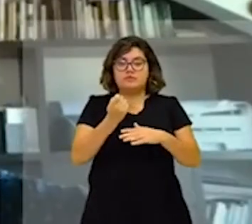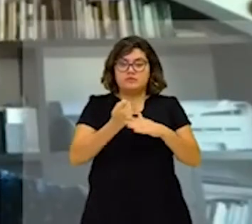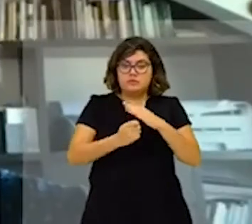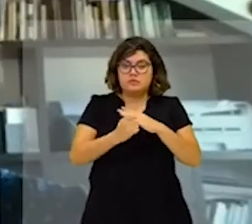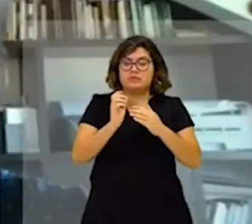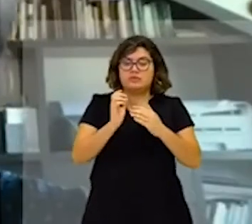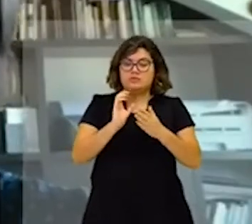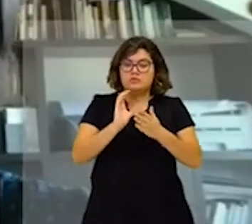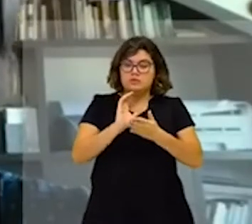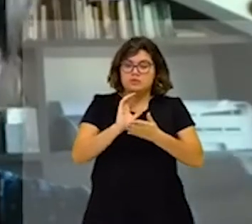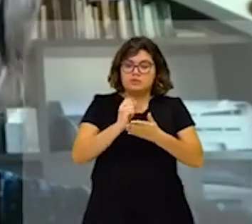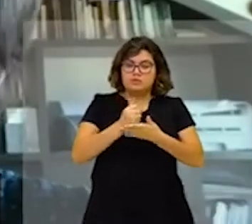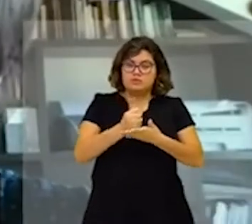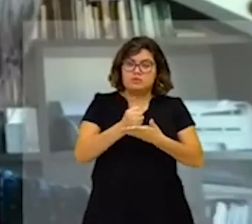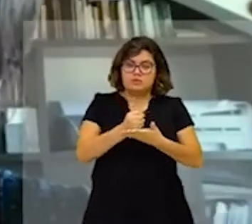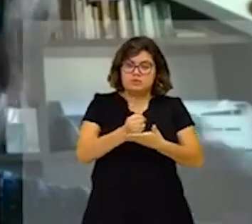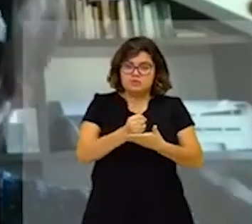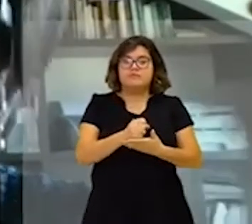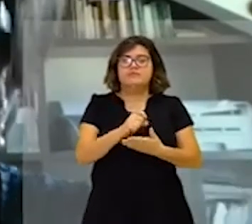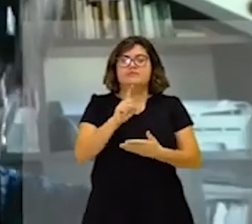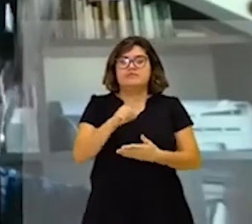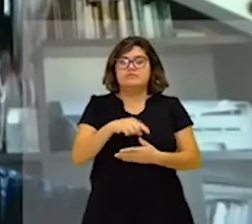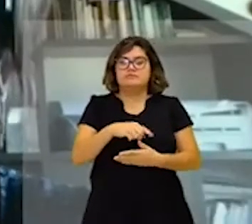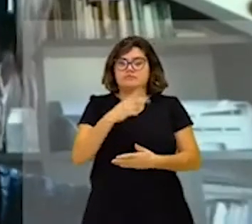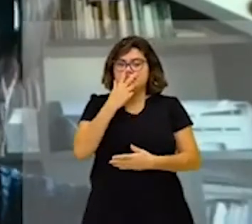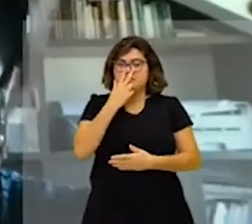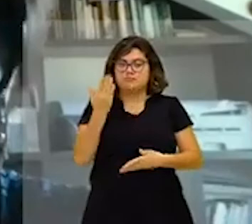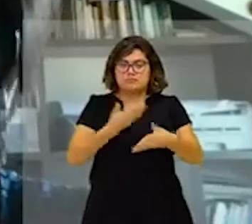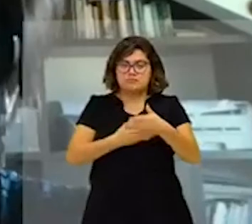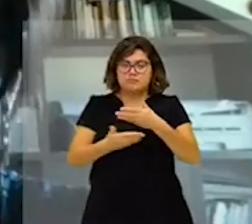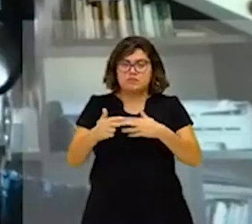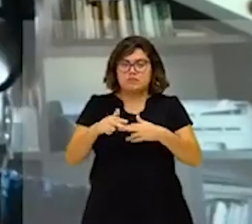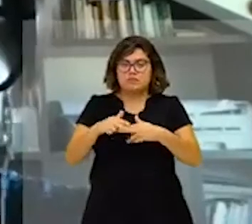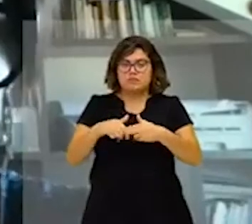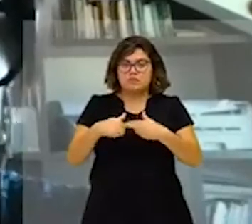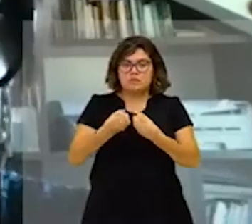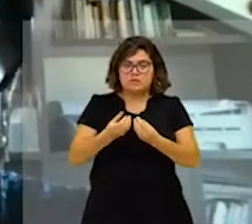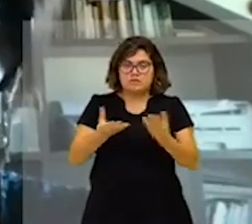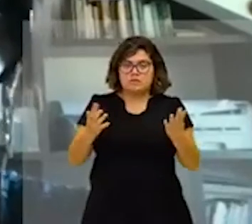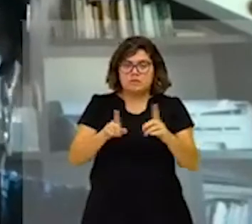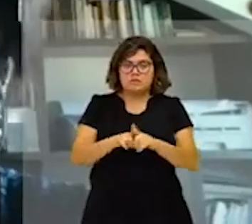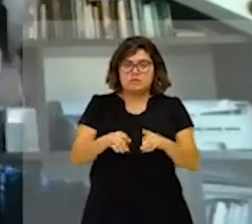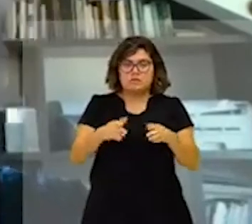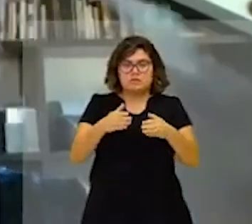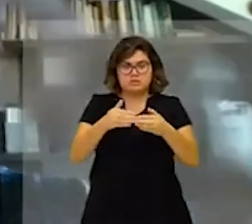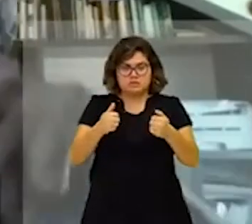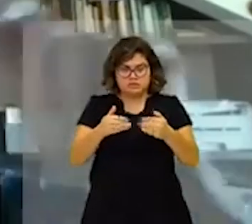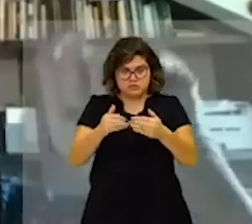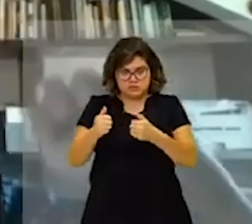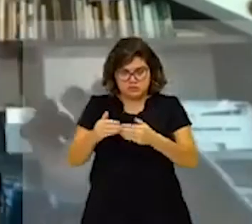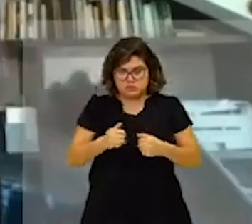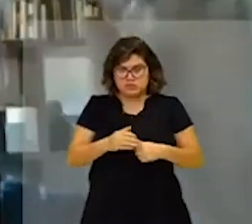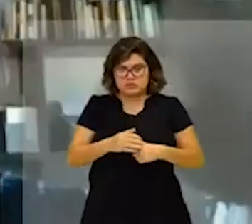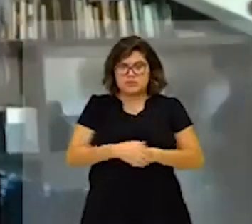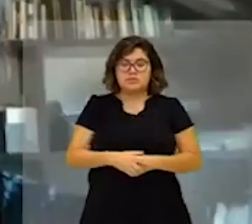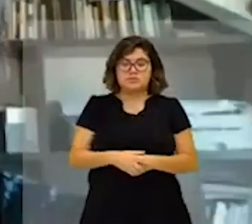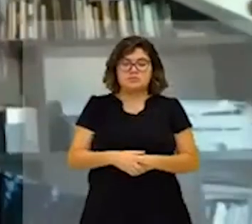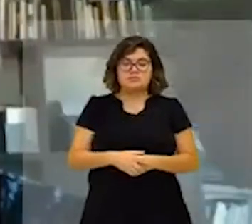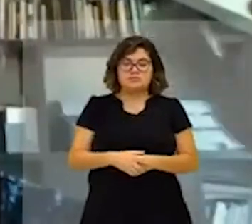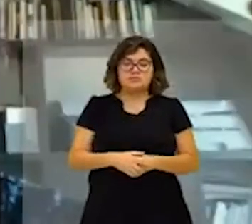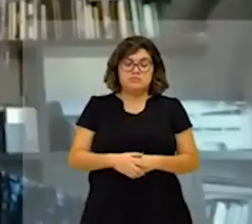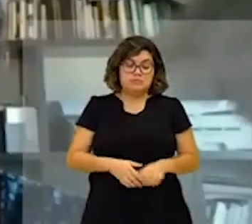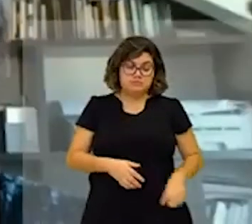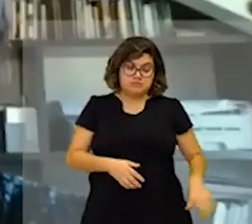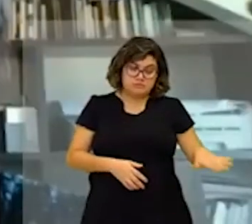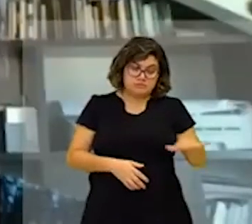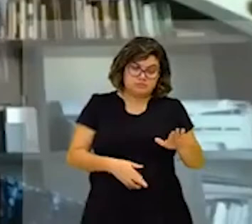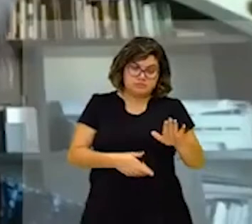quanto para os partidos é mediada pela oferta e pela demanda vem a regulação ficar pelas Fontes